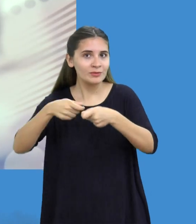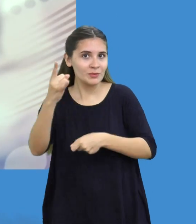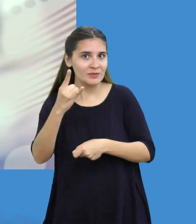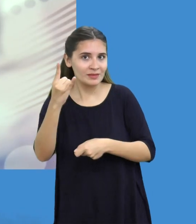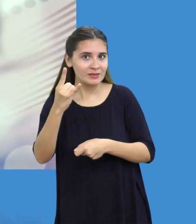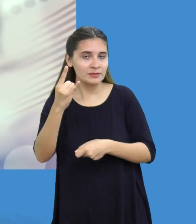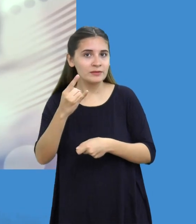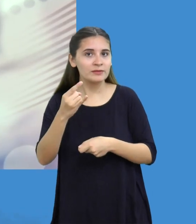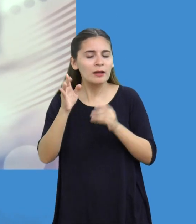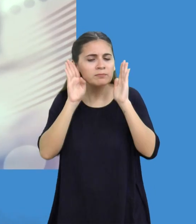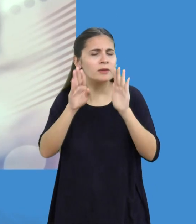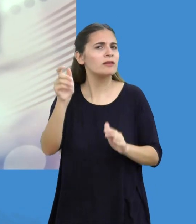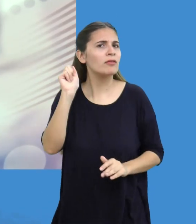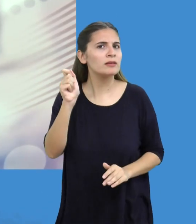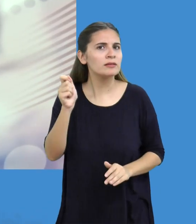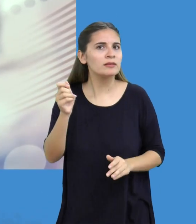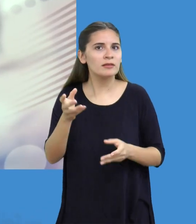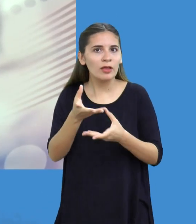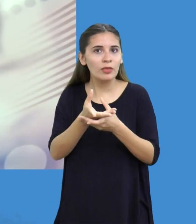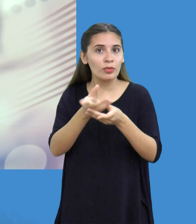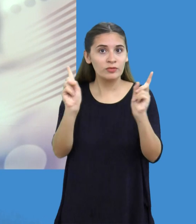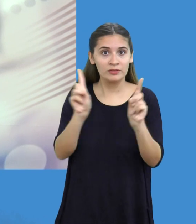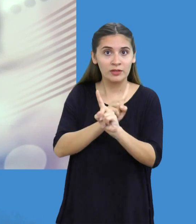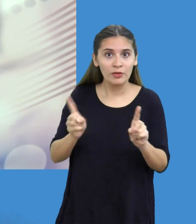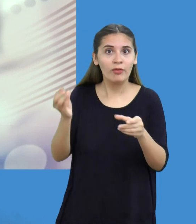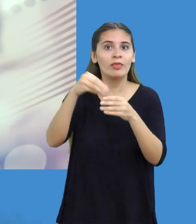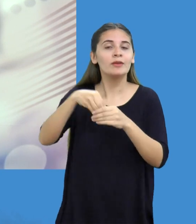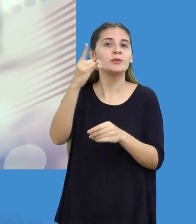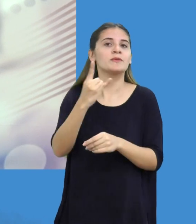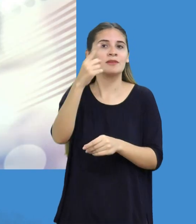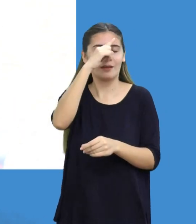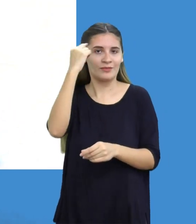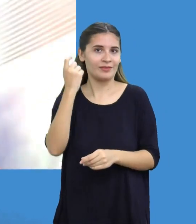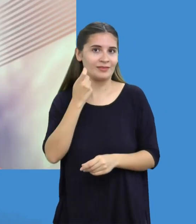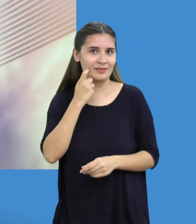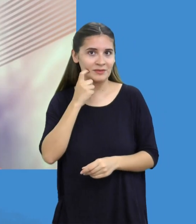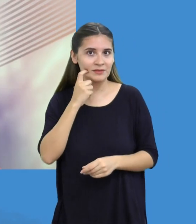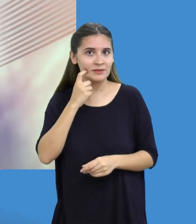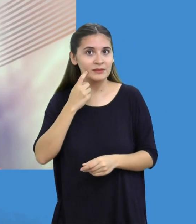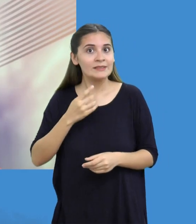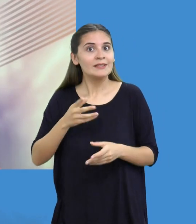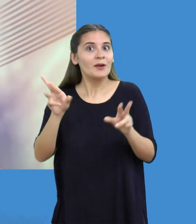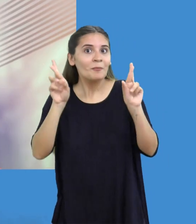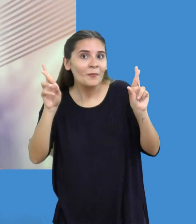para todo el personal nodocente de la Universidad Nacional de Entre Ríos y esperando obviamente con mucha expectativa